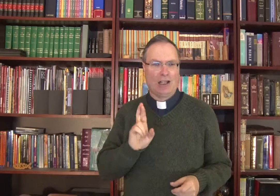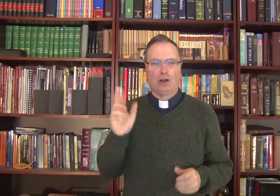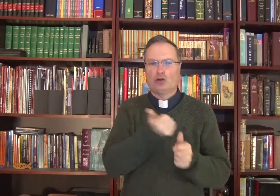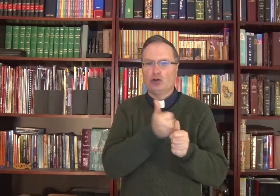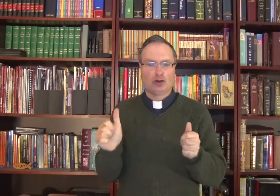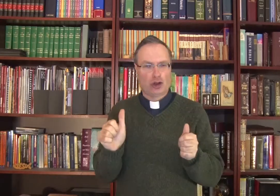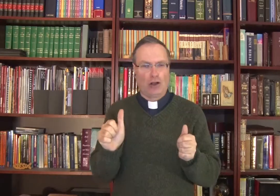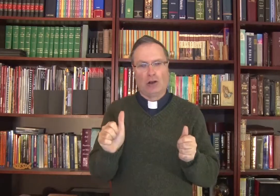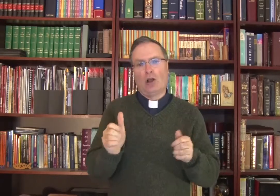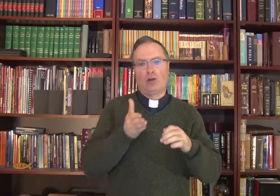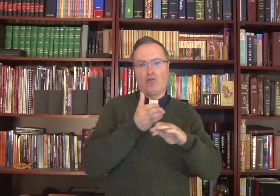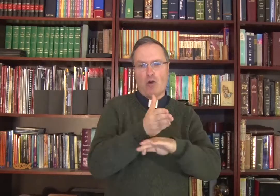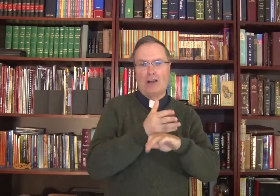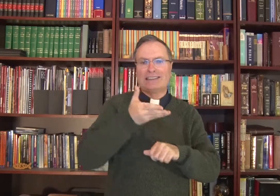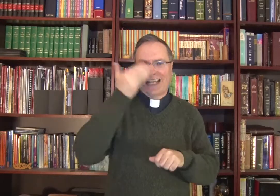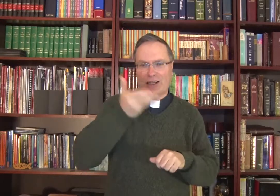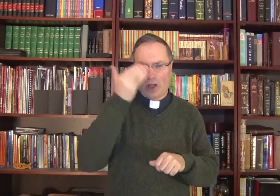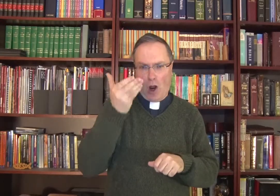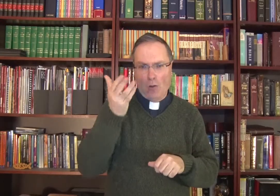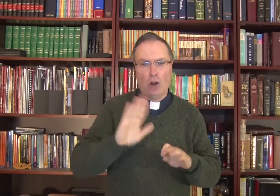de toutes sortes de bois de senteur,